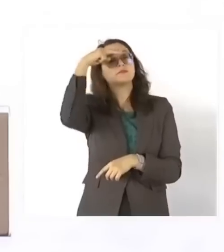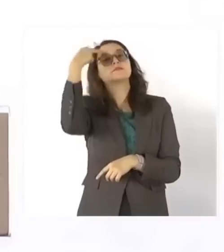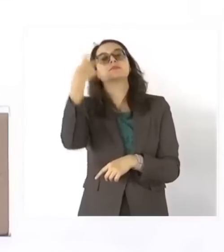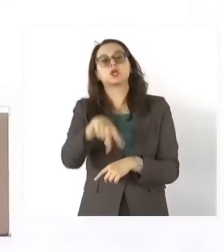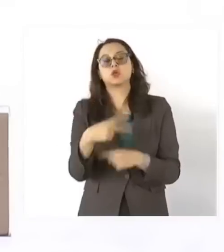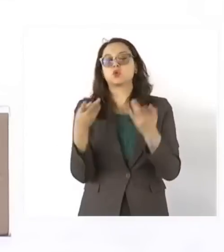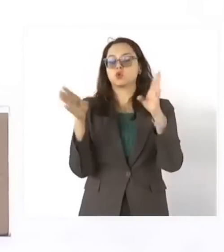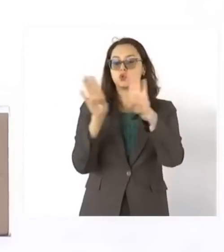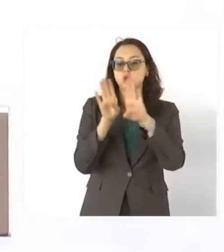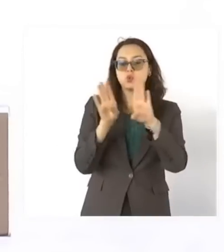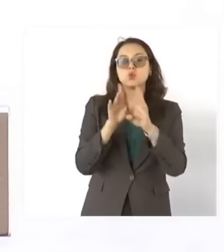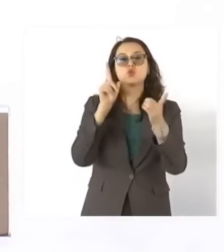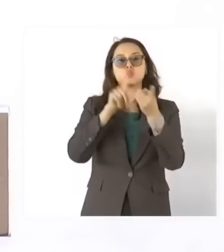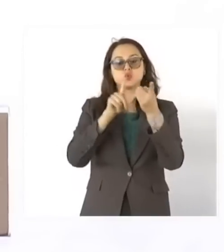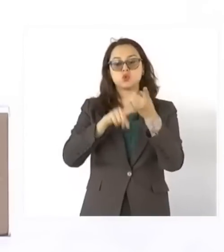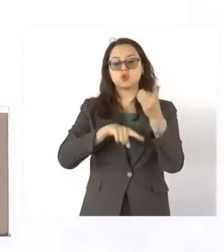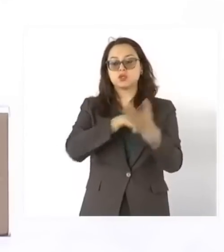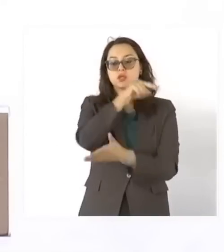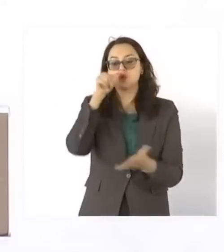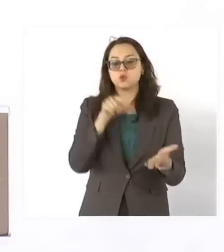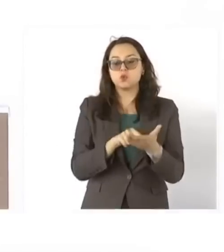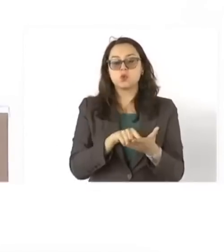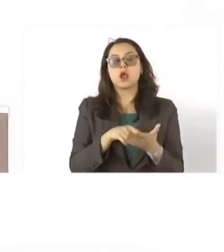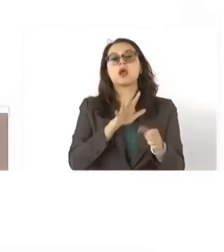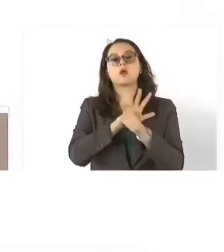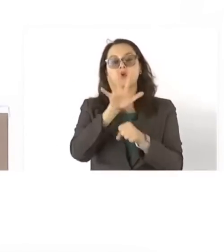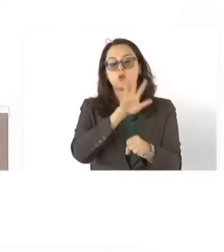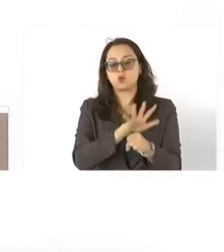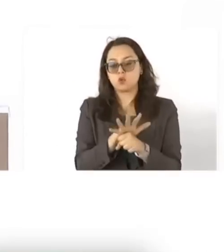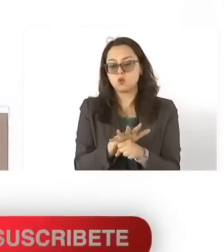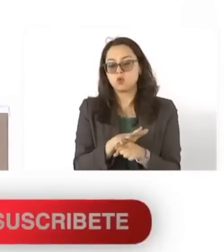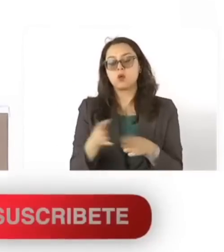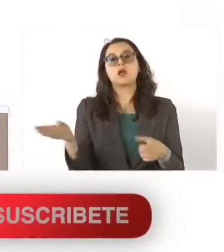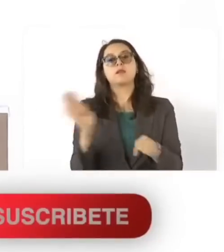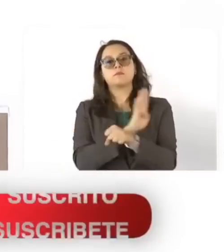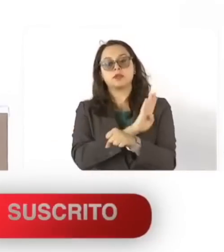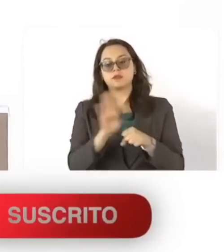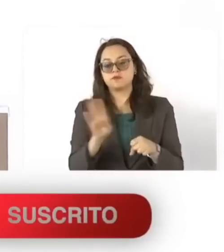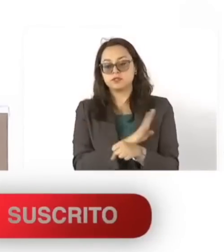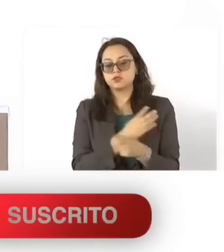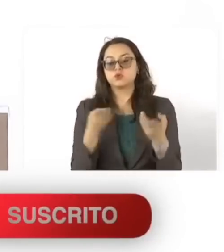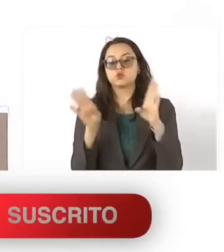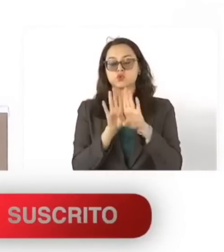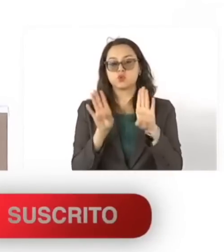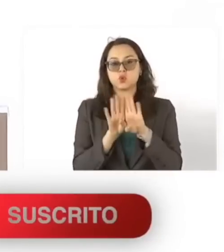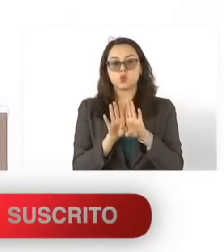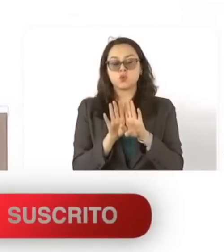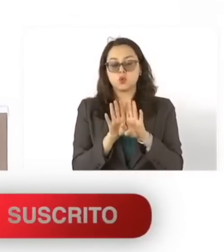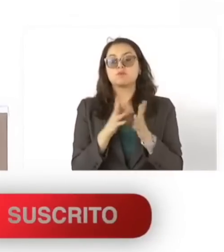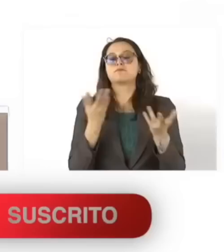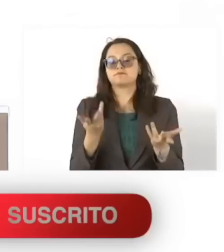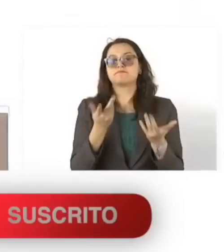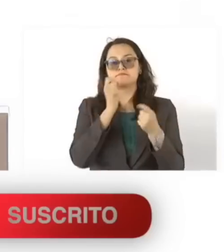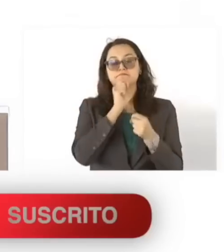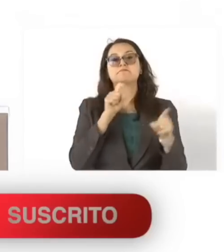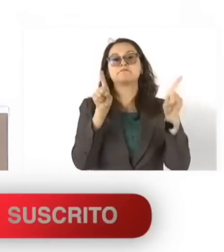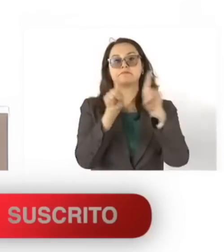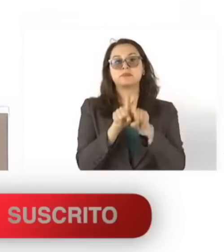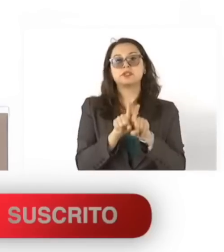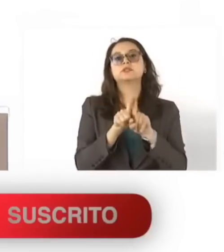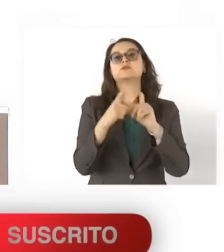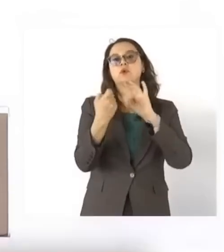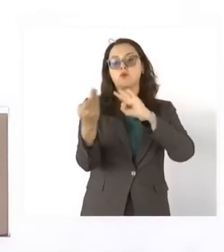En dónde se instalarían con Qué beneficios Con qué incentivos y al mismo tiempo en cerca este